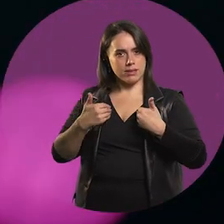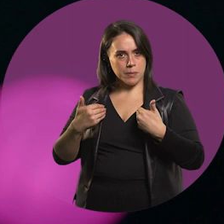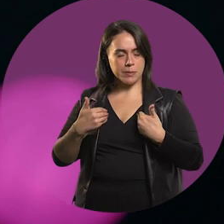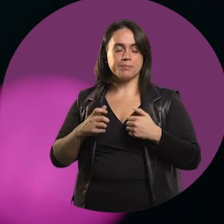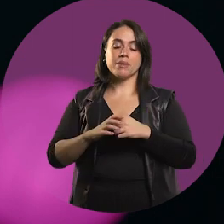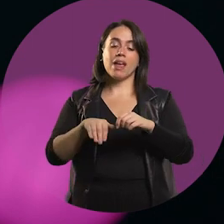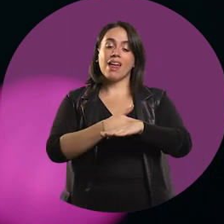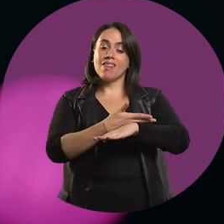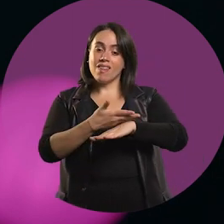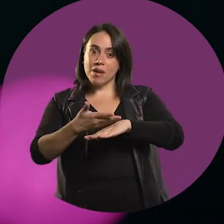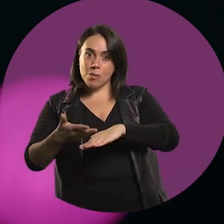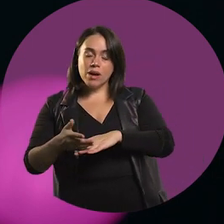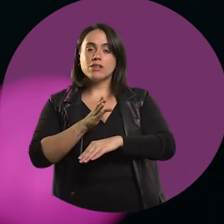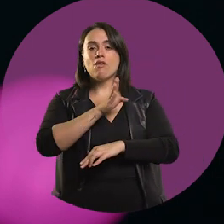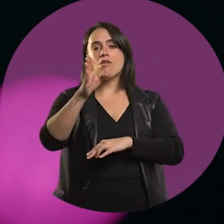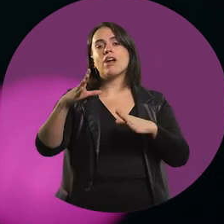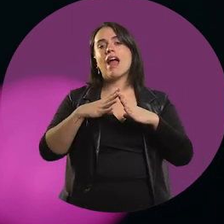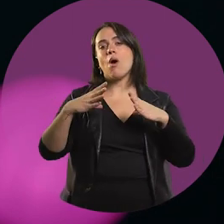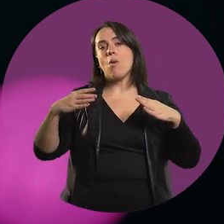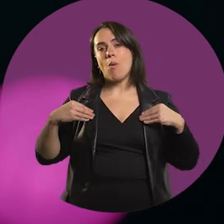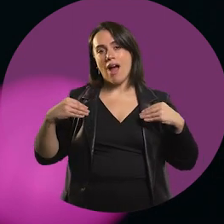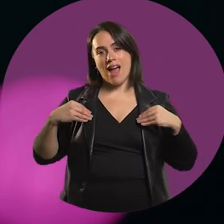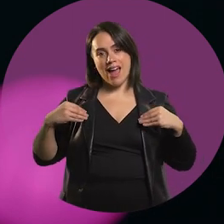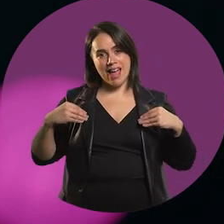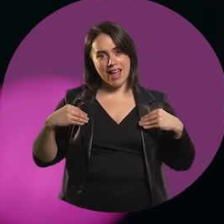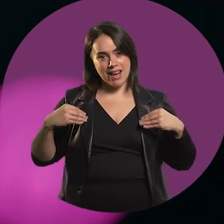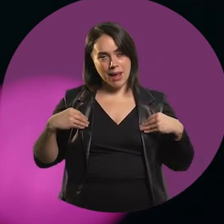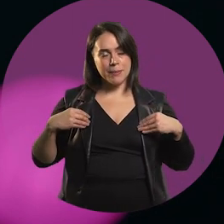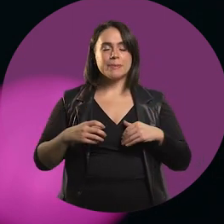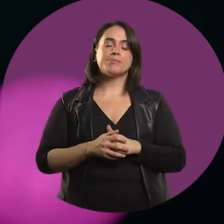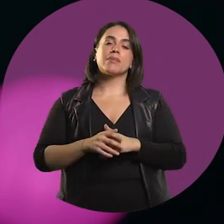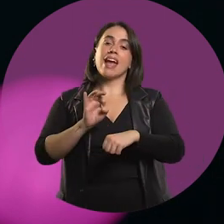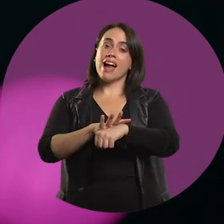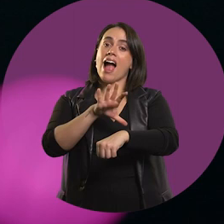Después, en preescolar, fui al jardín de Piedra Alta